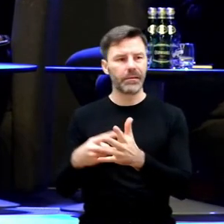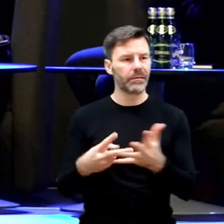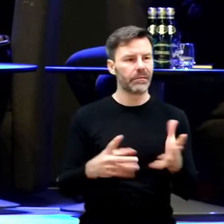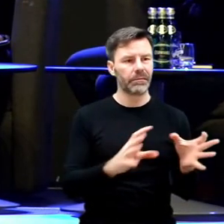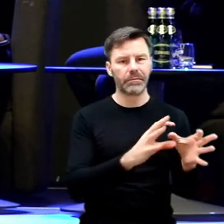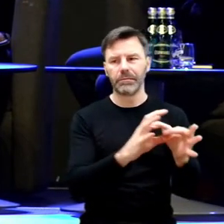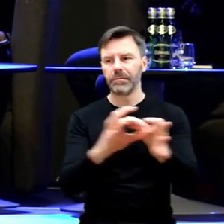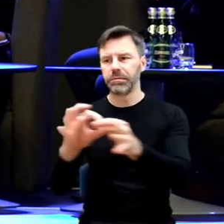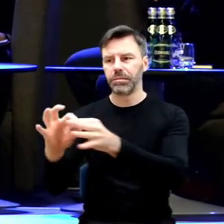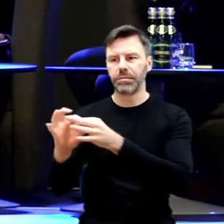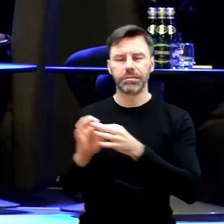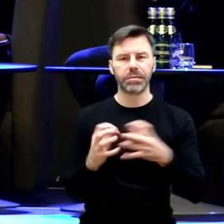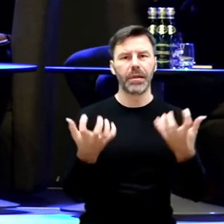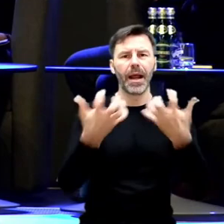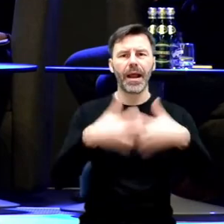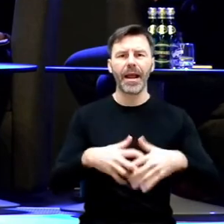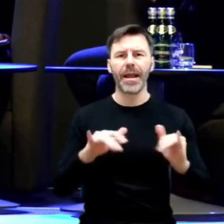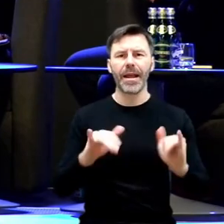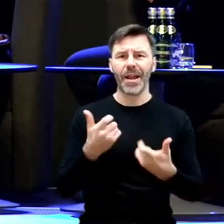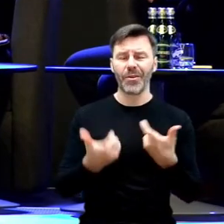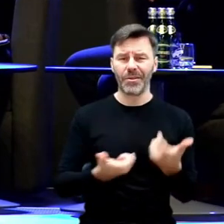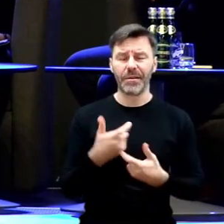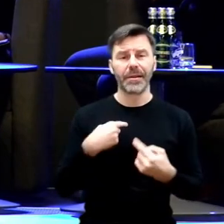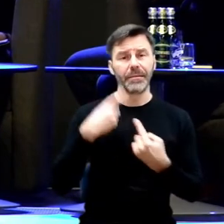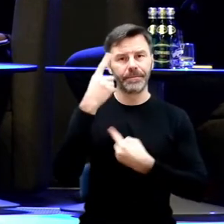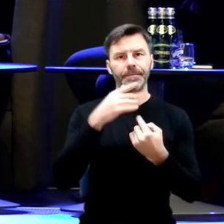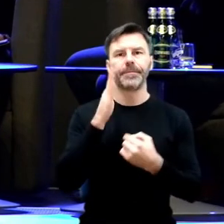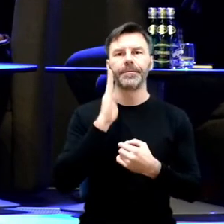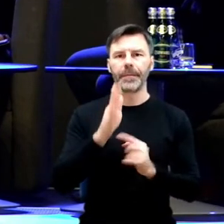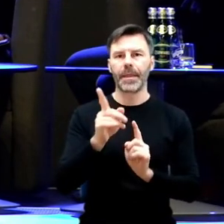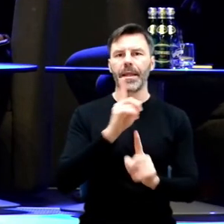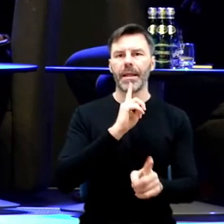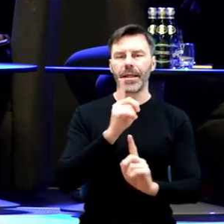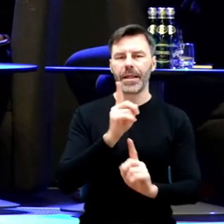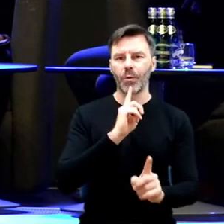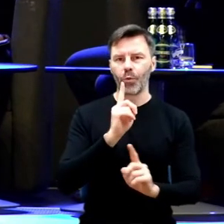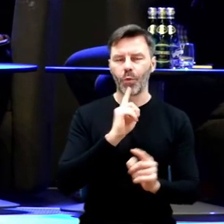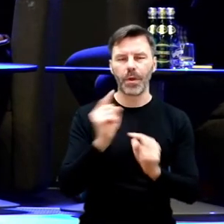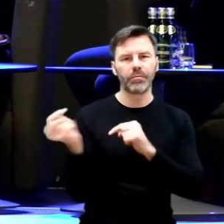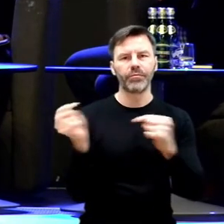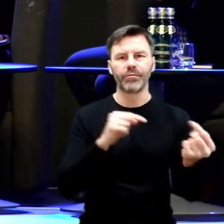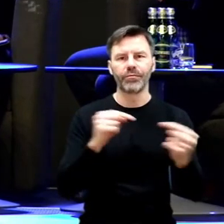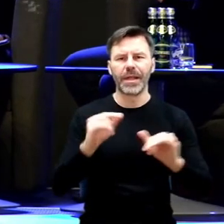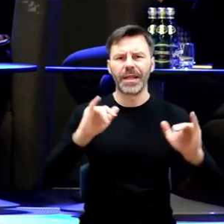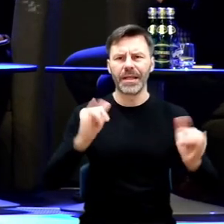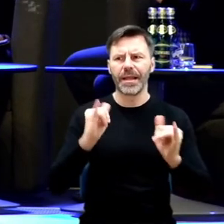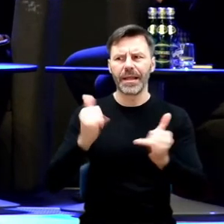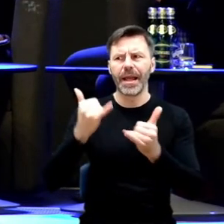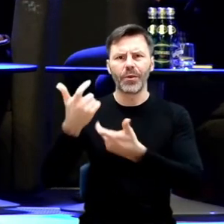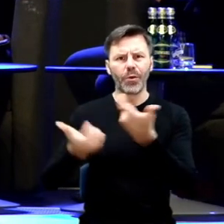Bo myślę, że też o tym będziemy dyskutować właśnie, jak podejść do tej aktywnej polityki mieszkaniowej,